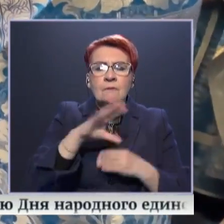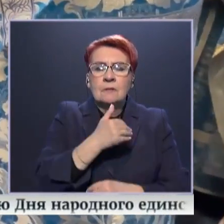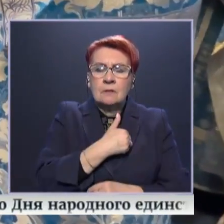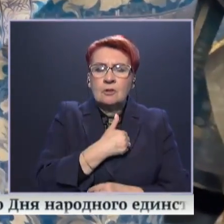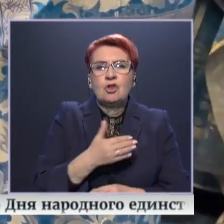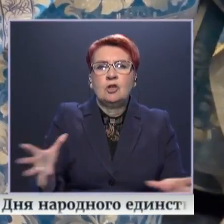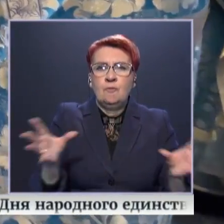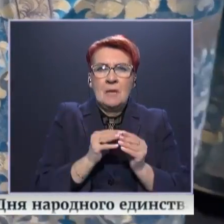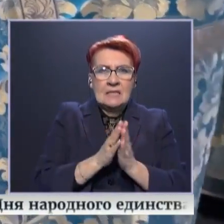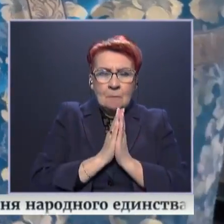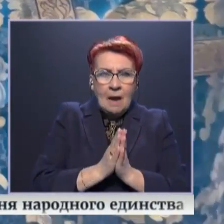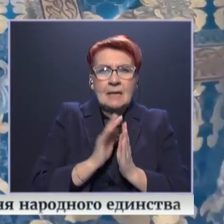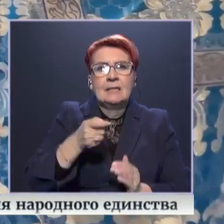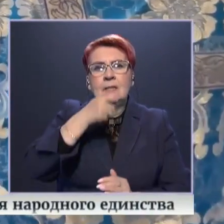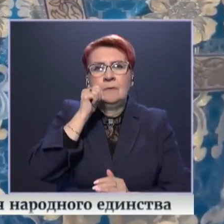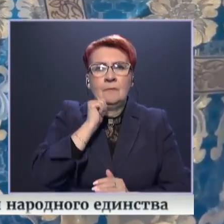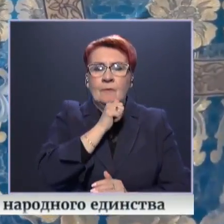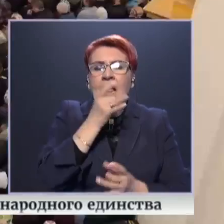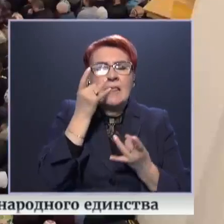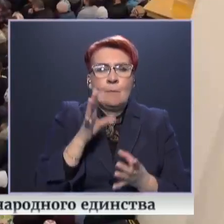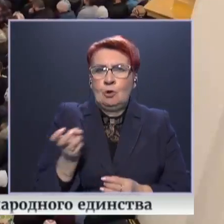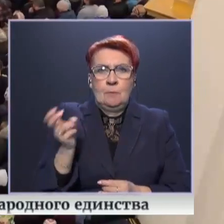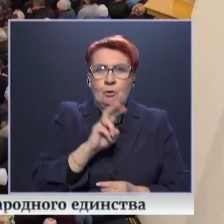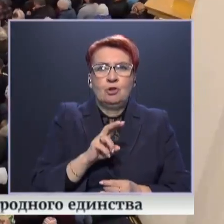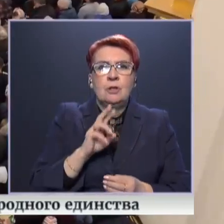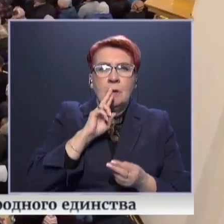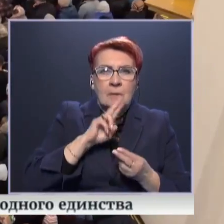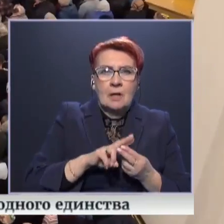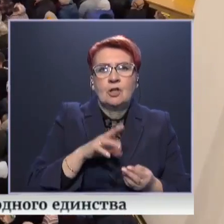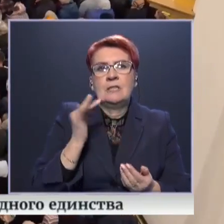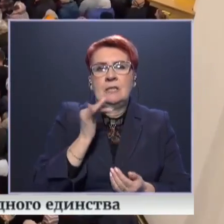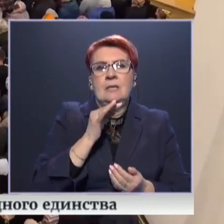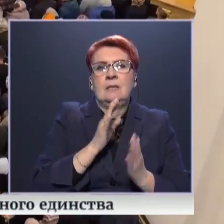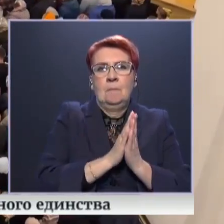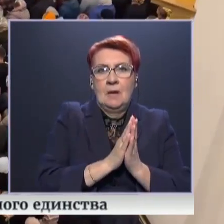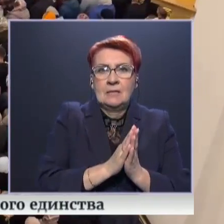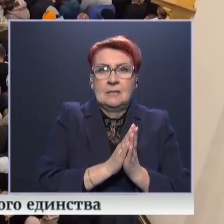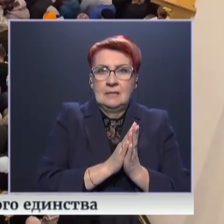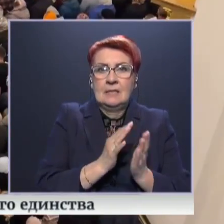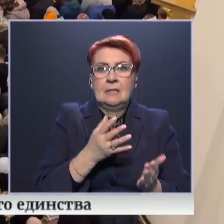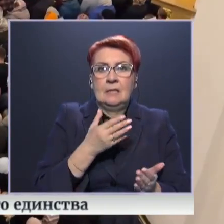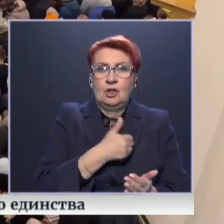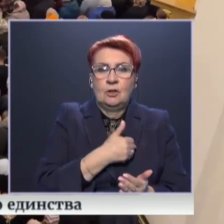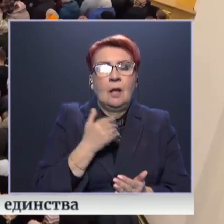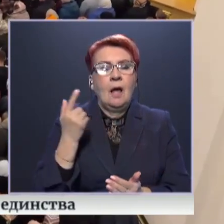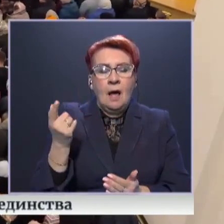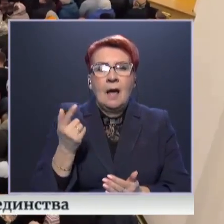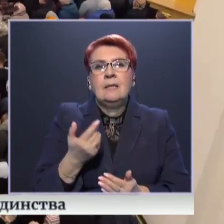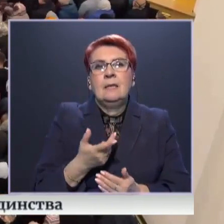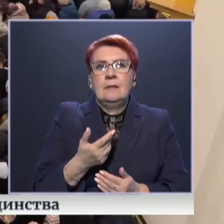не просто пришли приложиться к иконе с каким-то своим они тянутся к Христу они тянутся к Церкви Они просят